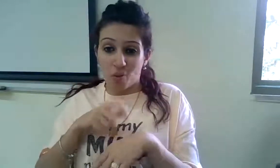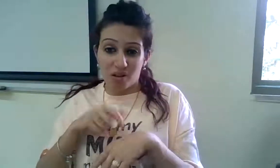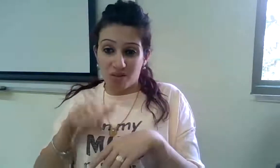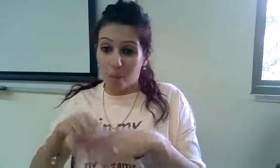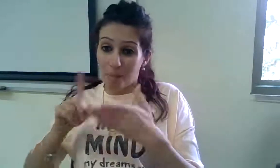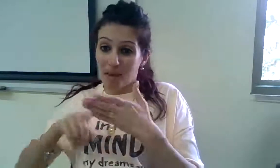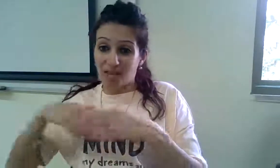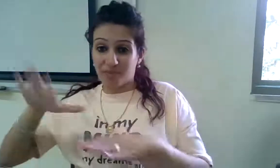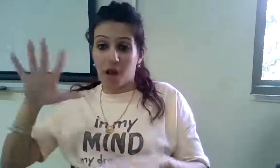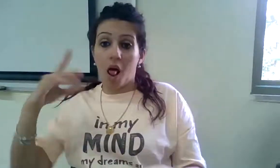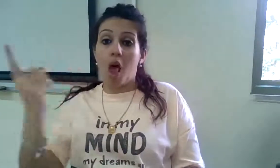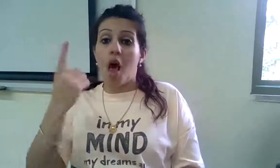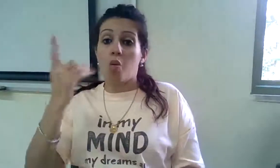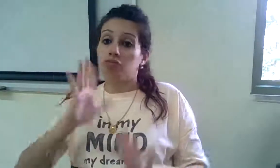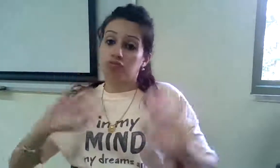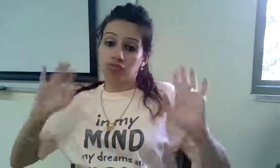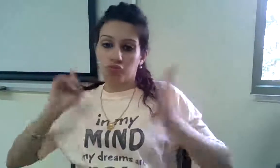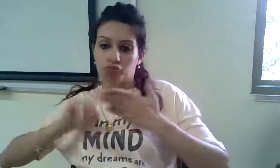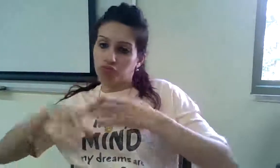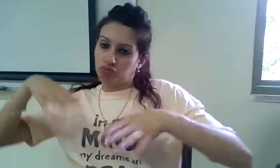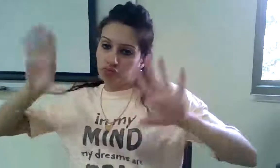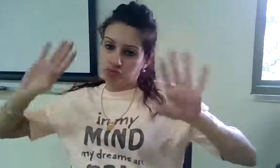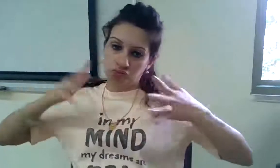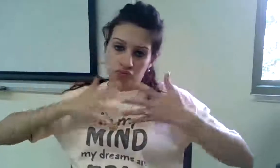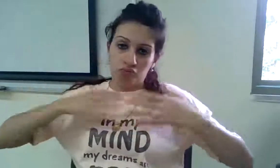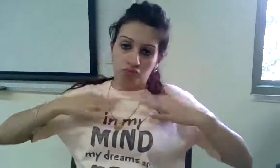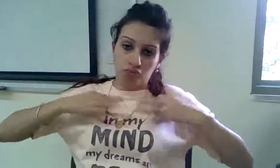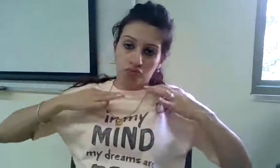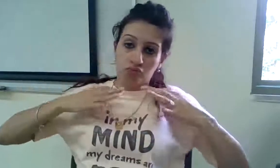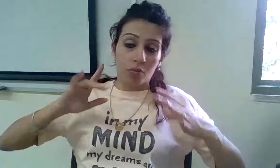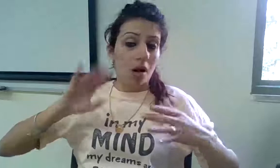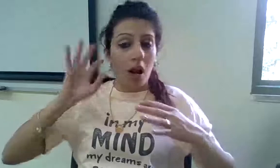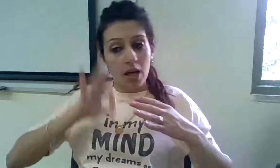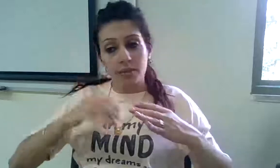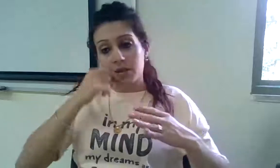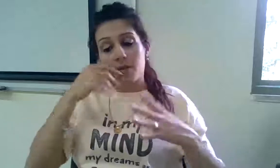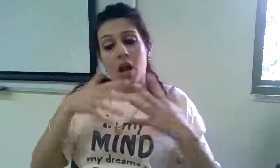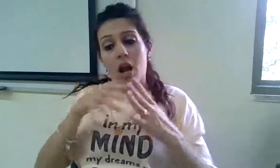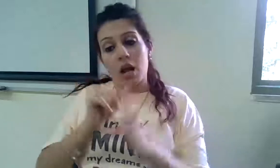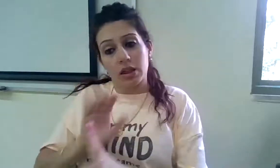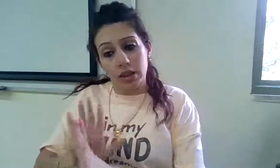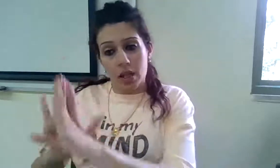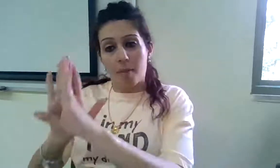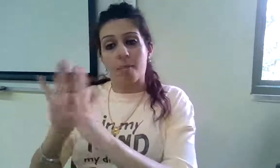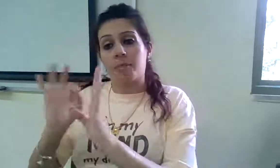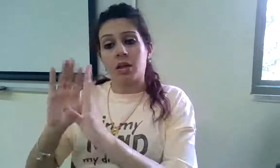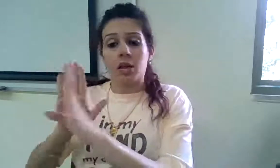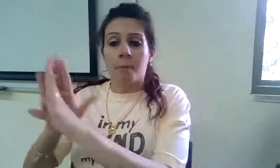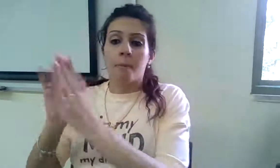كنظام من اجل استطاعتهم من دعم معلميهم لذلك و حسب فهمي